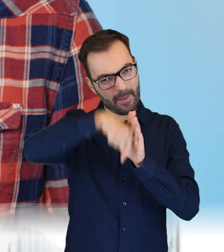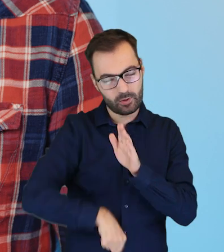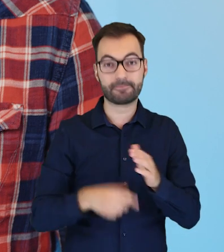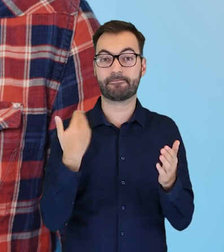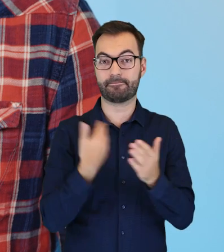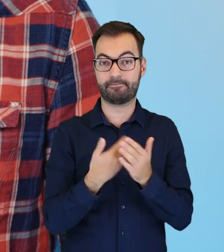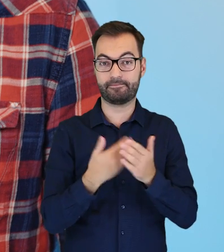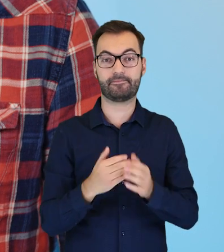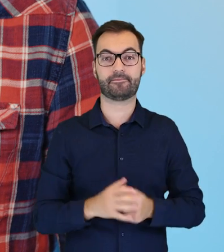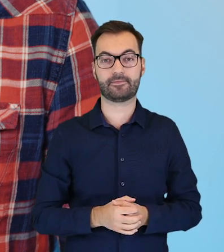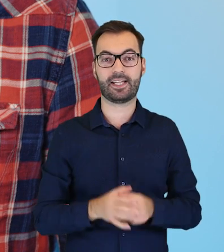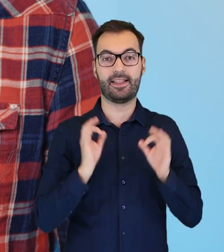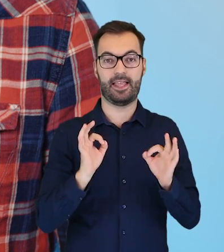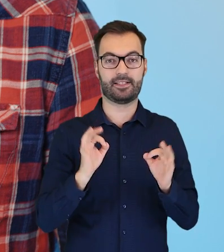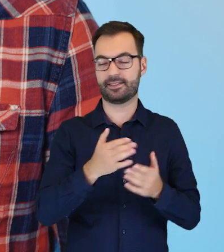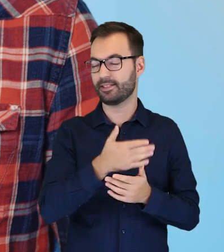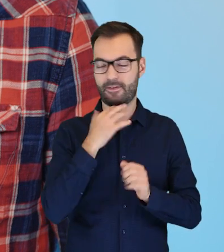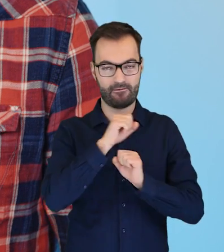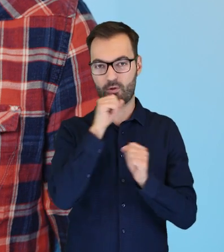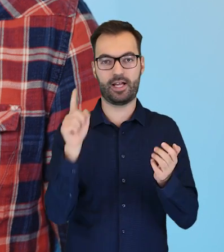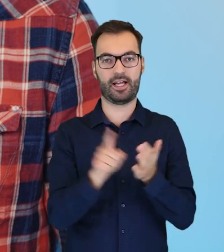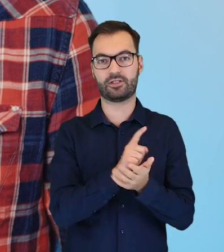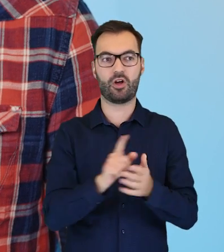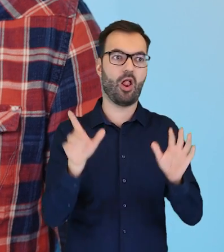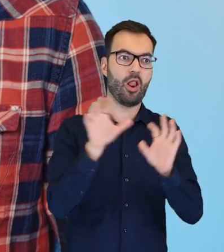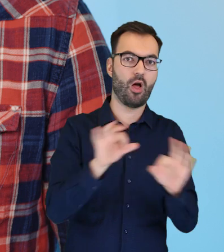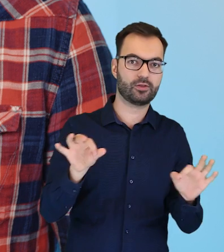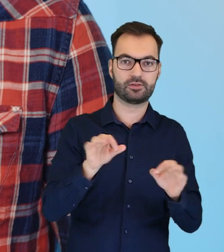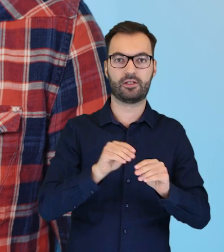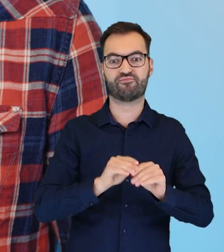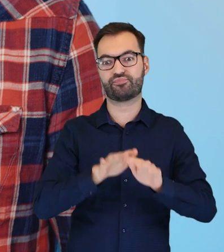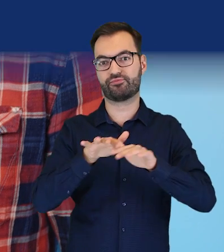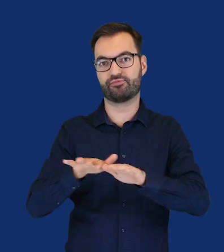Dlatego też obecnie nie zachodzi ryzyko, że zostaną one wyrzucone na plażę.